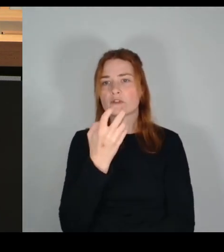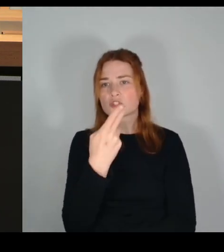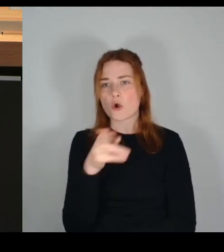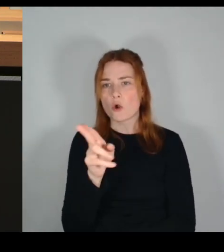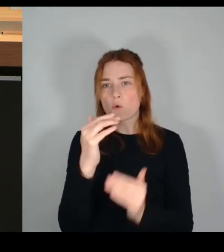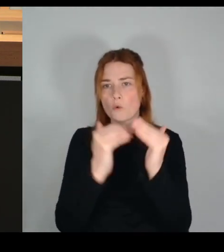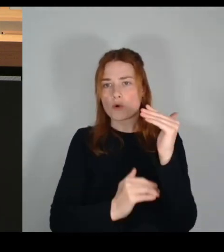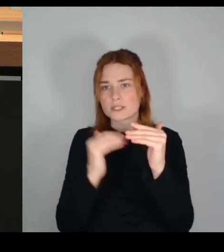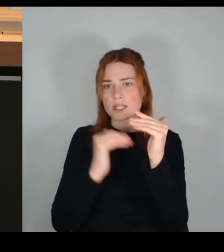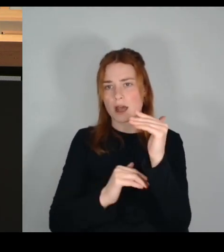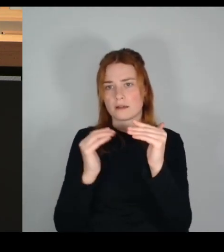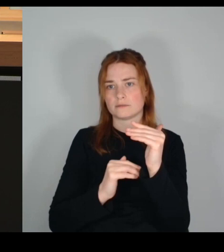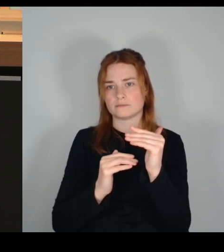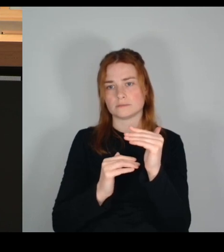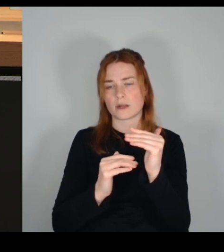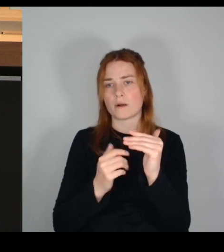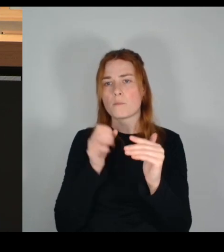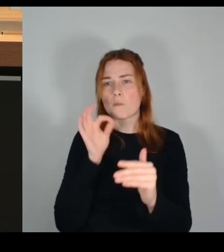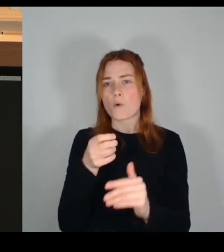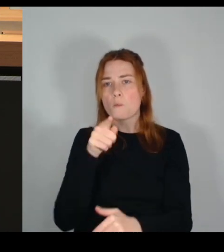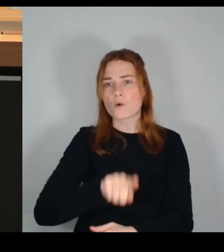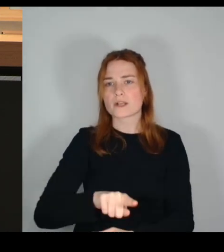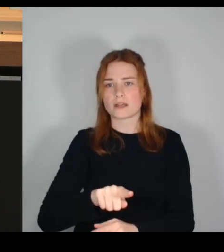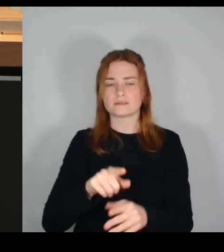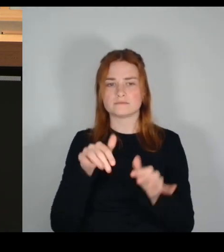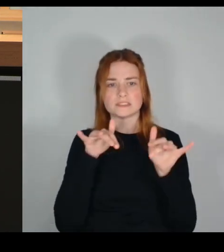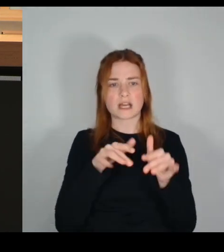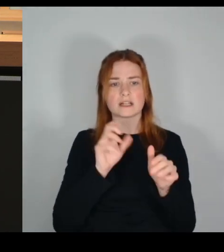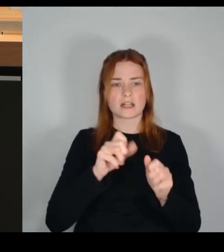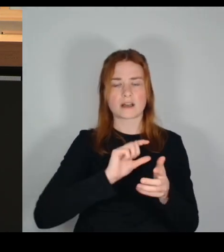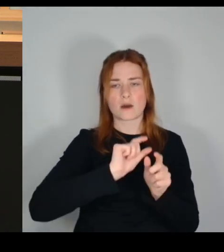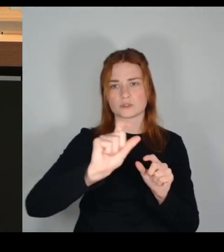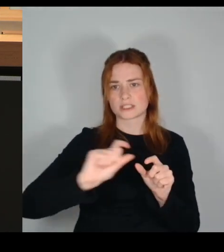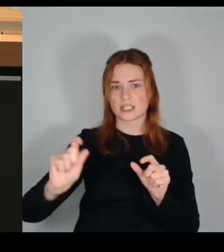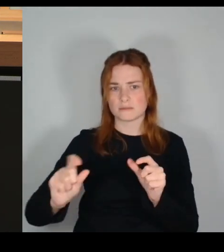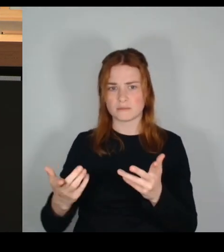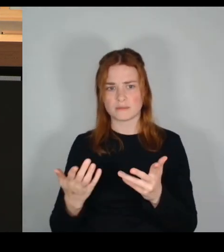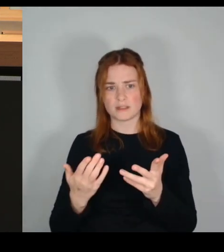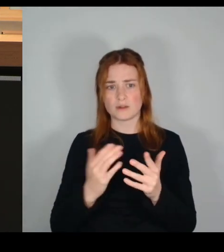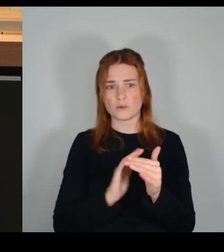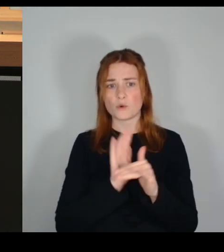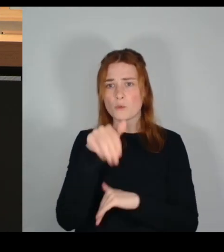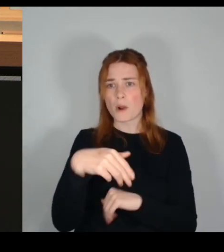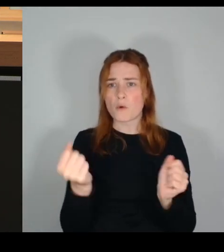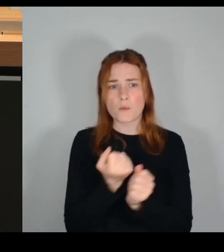stehen Menschen, die wir kennen. Familien, die den Gürtel enger schnallen müssen, Rentnerinnen, die ihr Leben lang